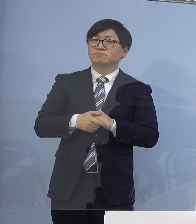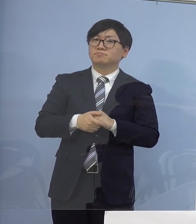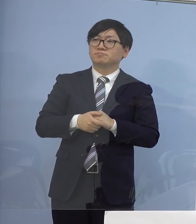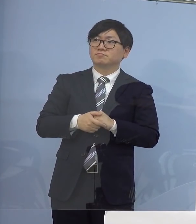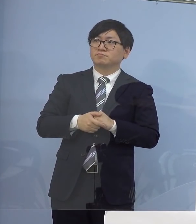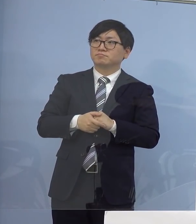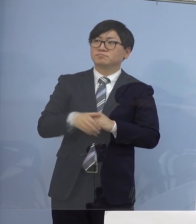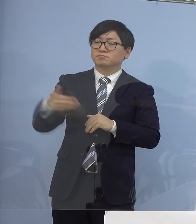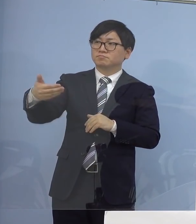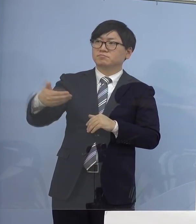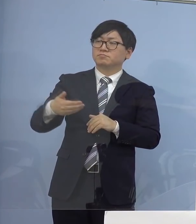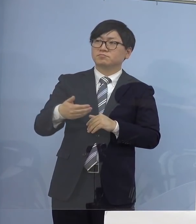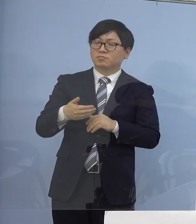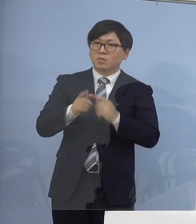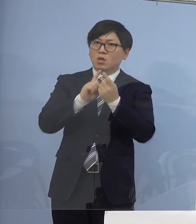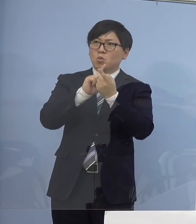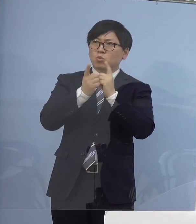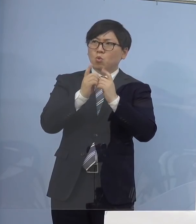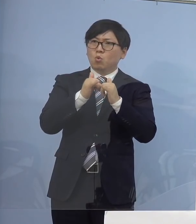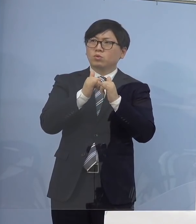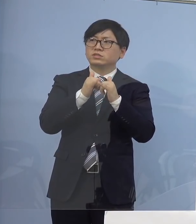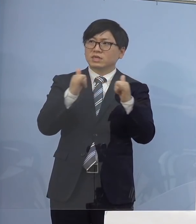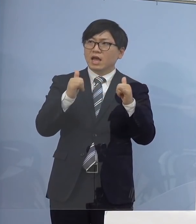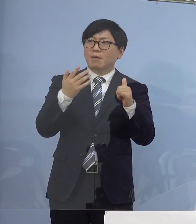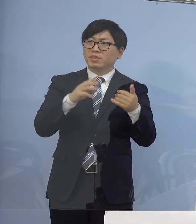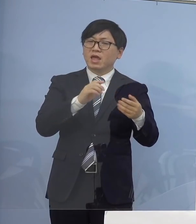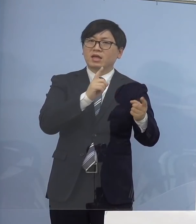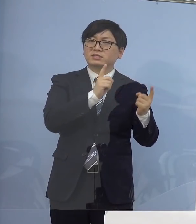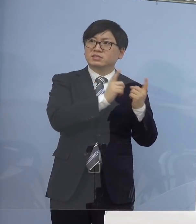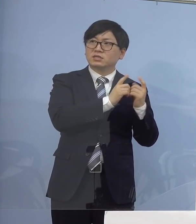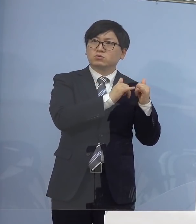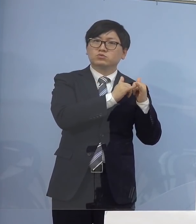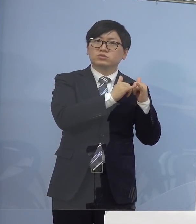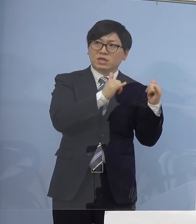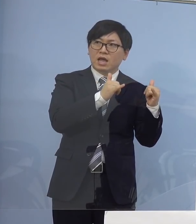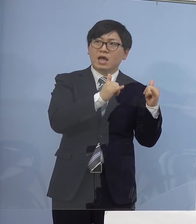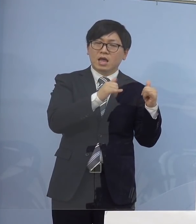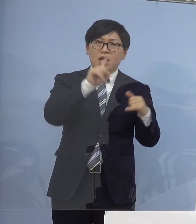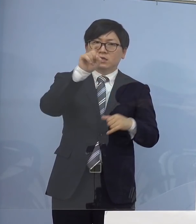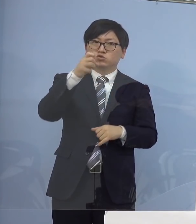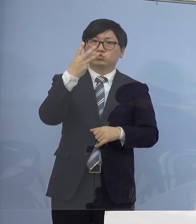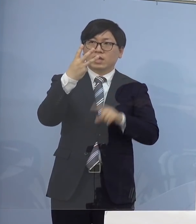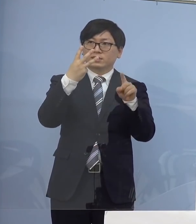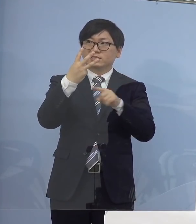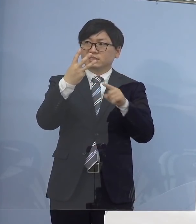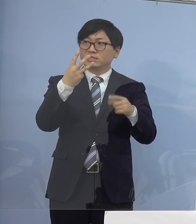（四国放送） 濃厚接触者もしくは接触者関連が今日は13人